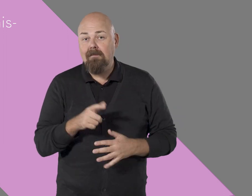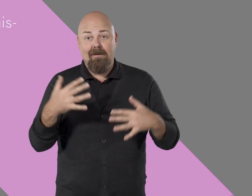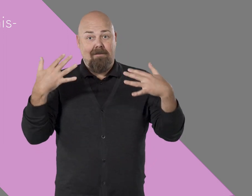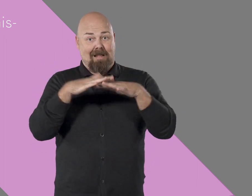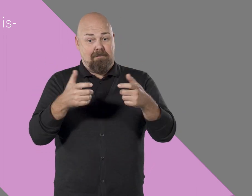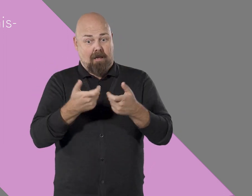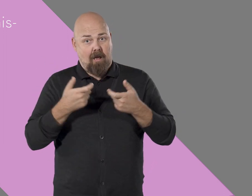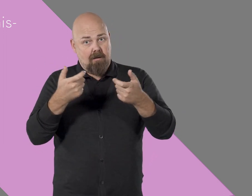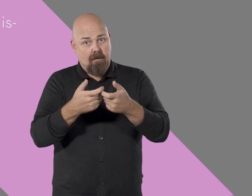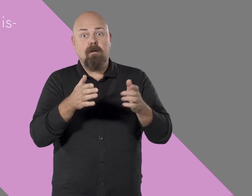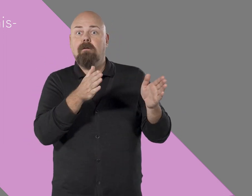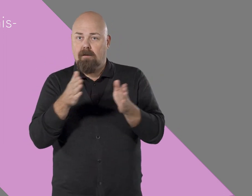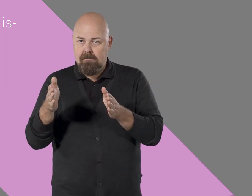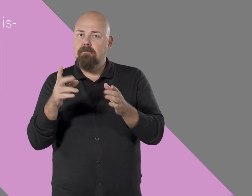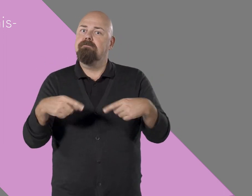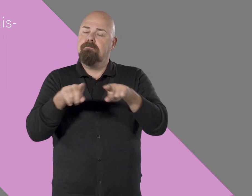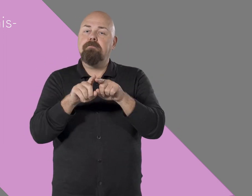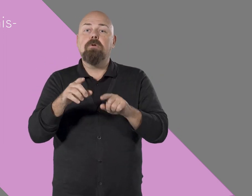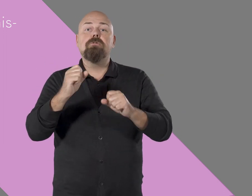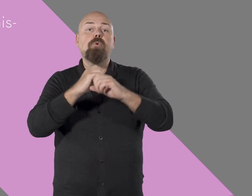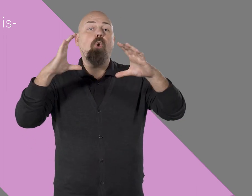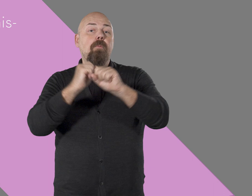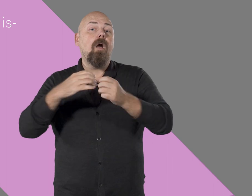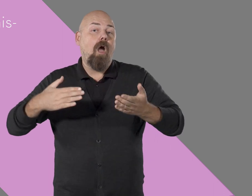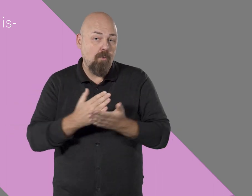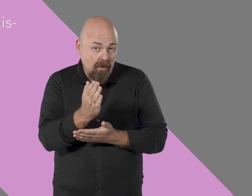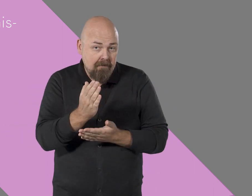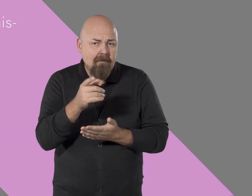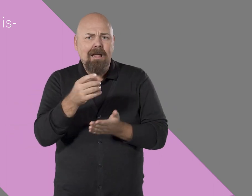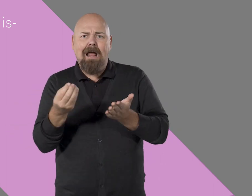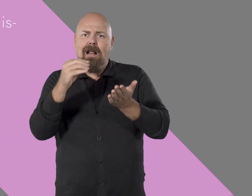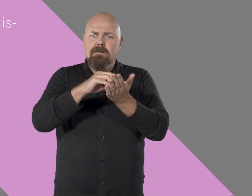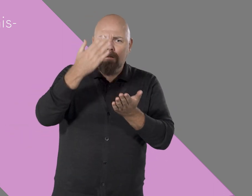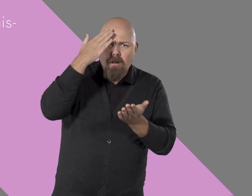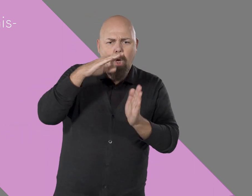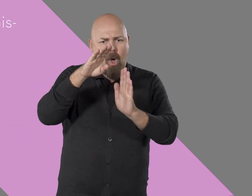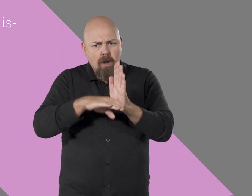Webinaari toteutetaan Zoom-alustalla, ja lisätietoa ohjelmasta -